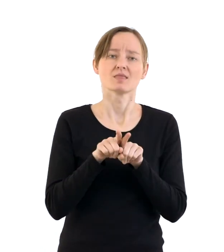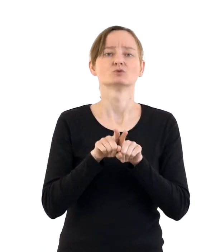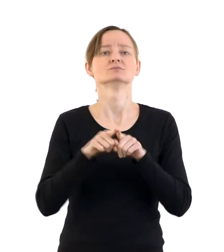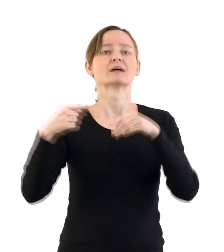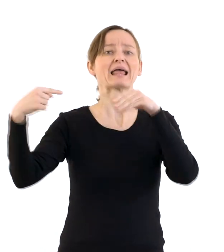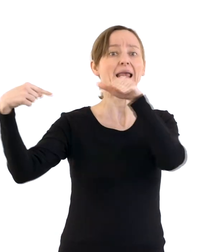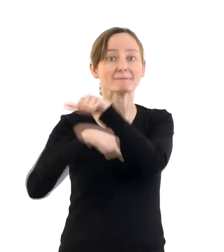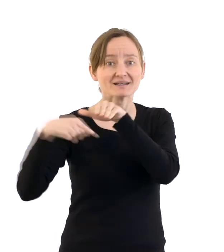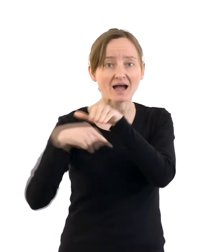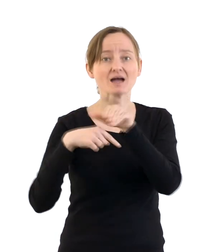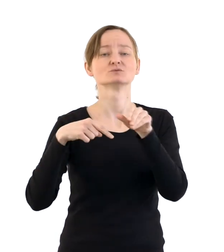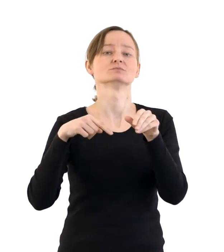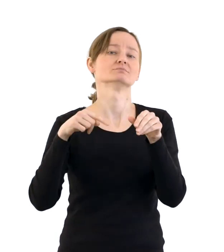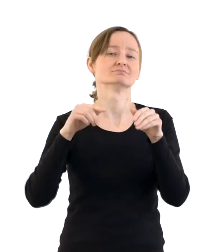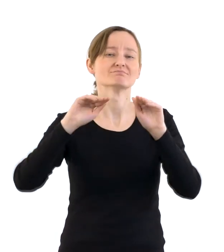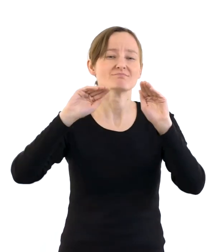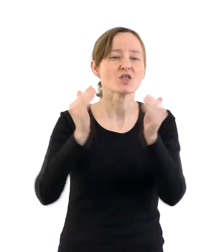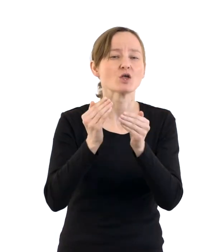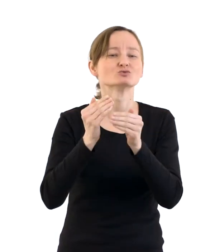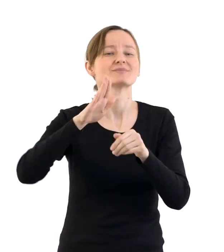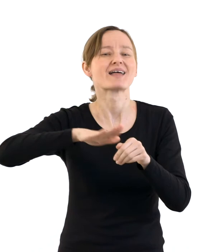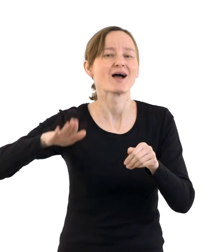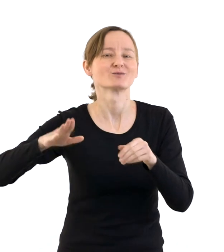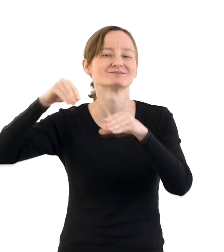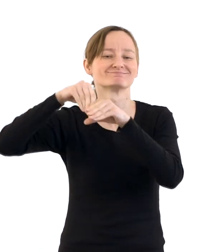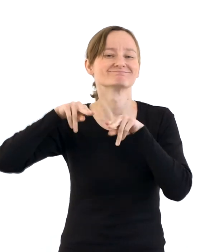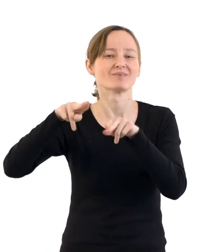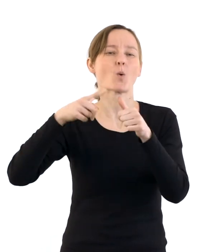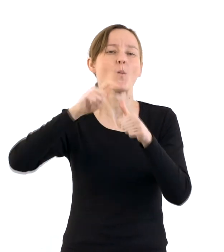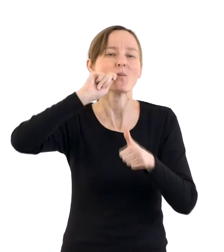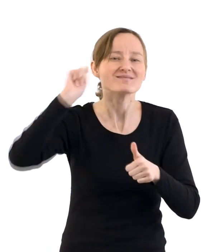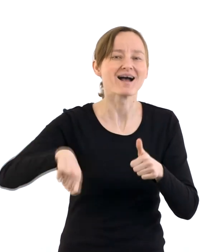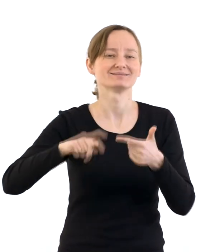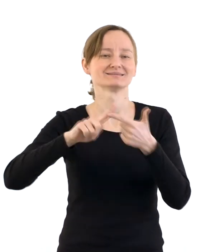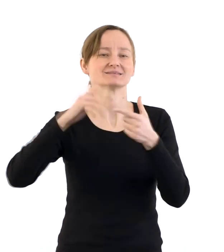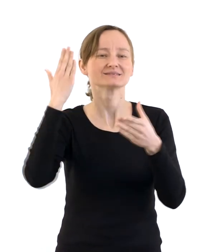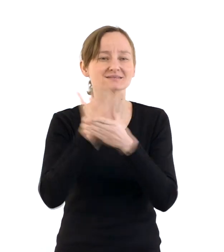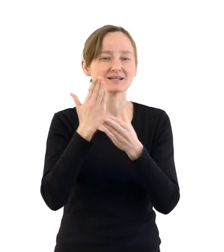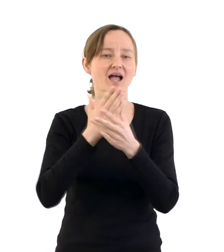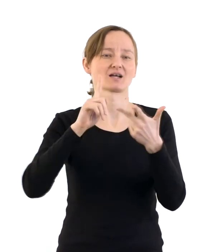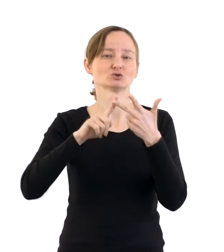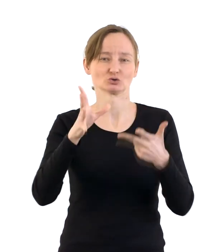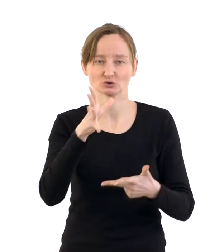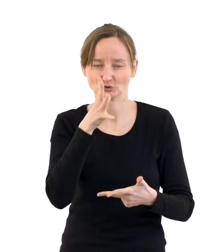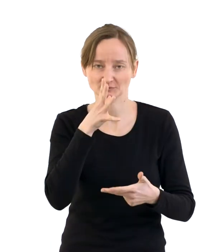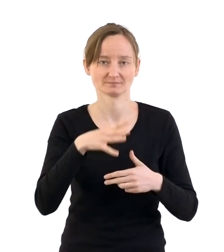Imigranci i mniejszości narodowe (np. Ukraińcy, Cyganie, Żydzi itp.)